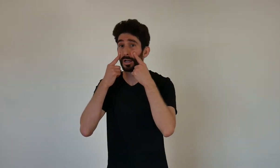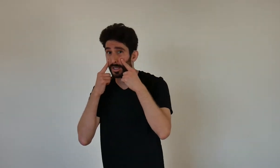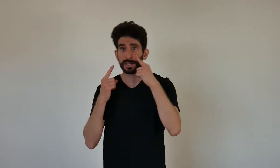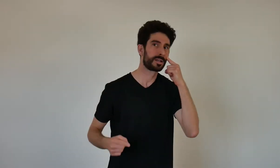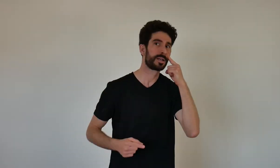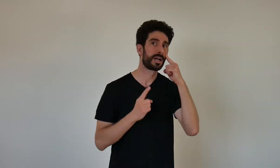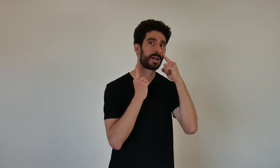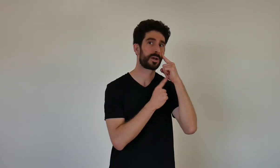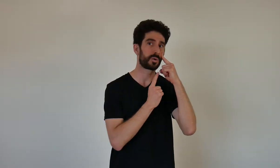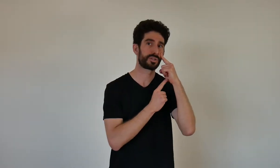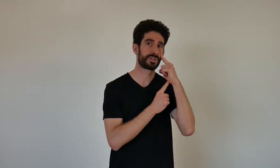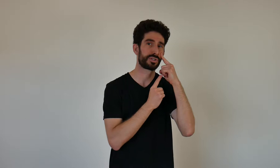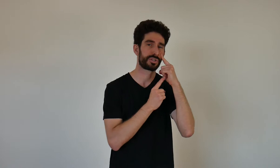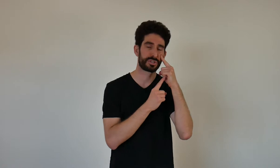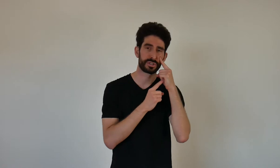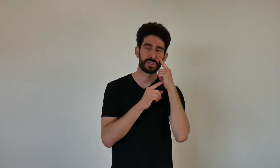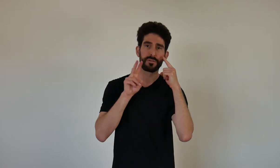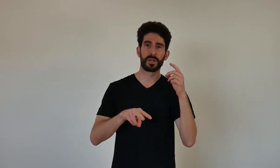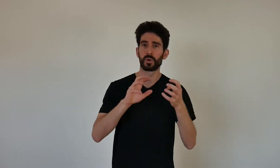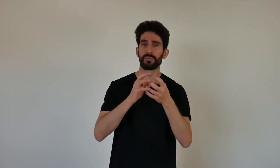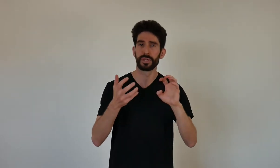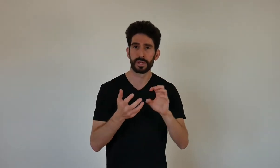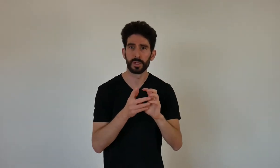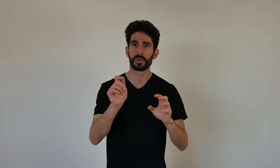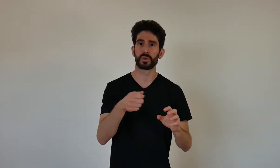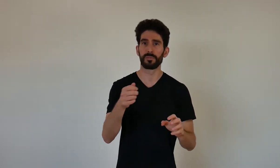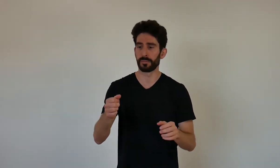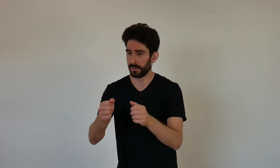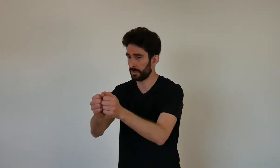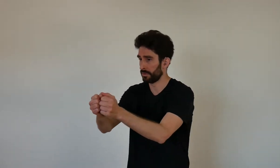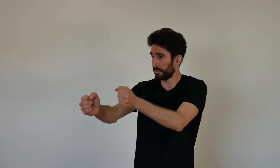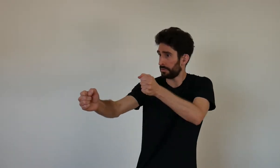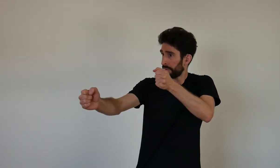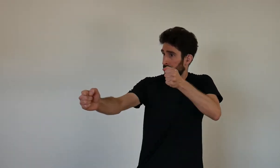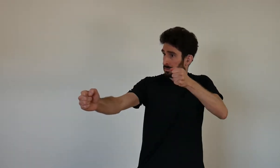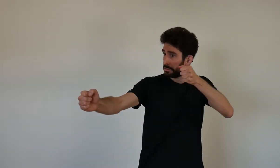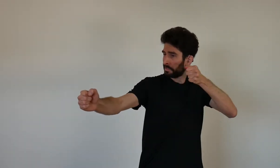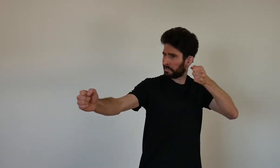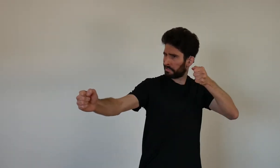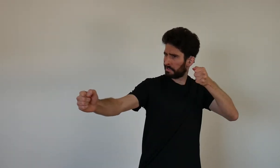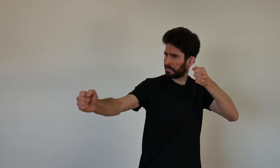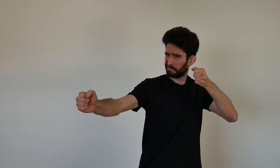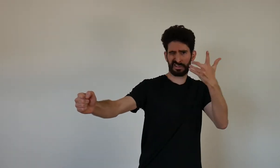Je suis gaucher ! Et c'est compliqué. Normalement, je devrais tirer à l'arc avec la main gauche sur la corde